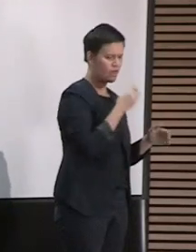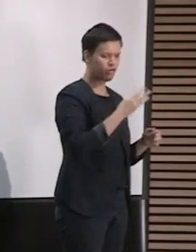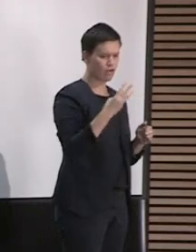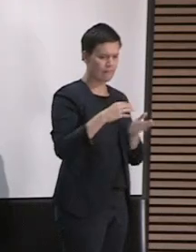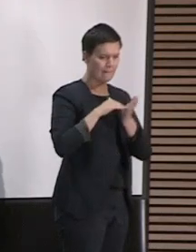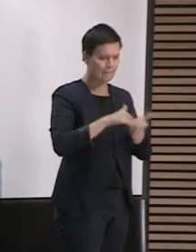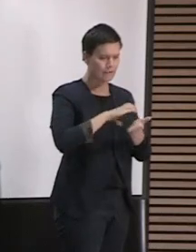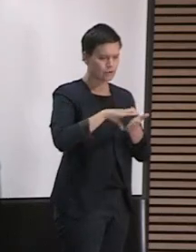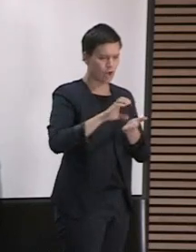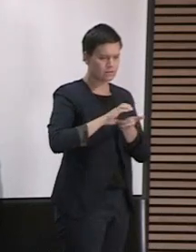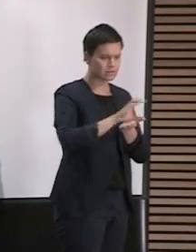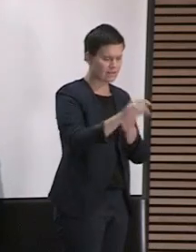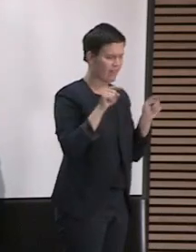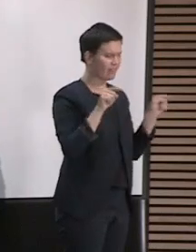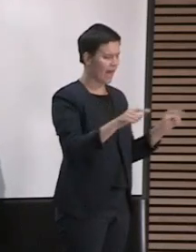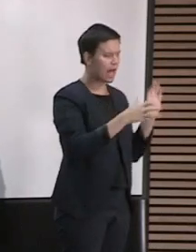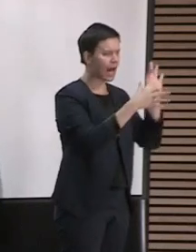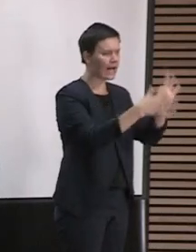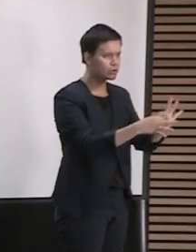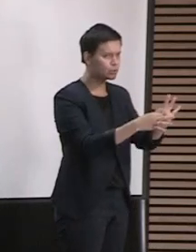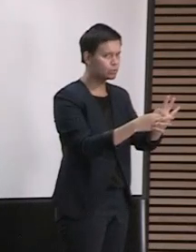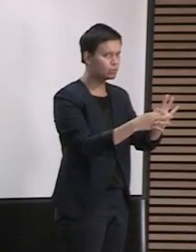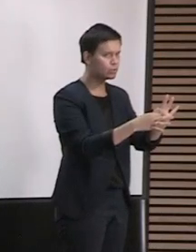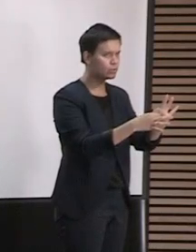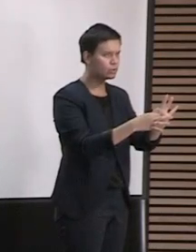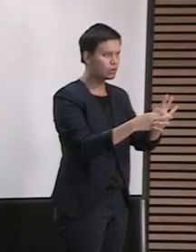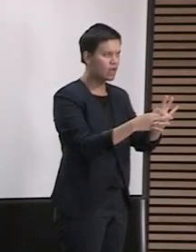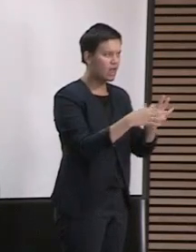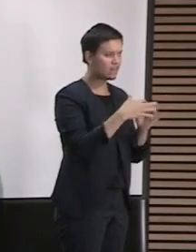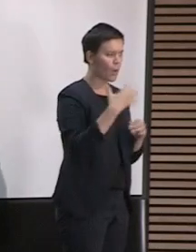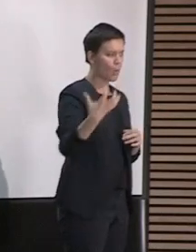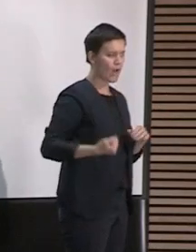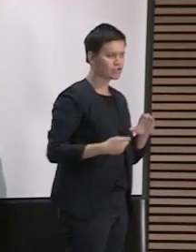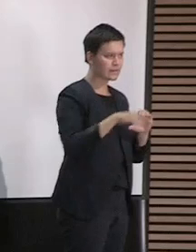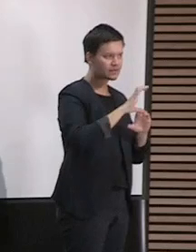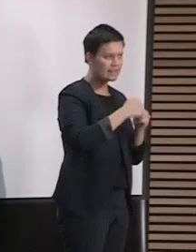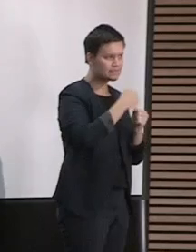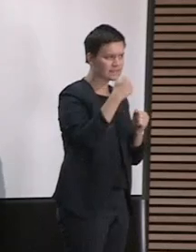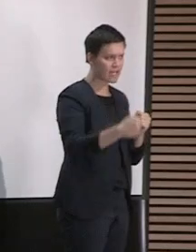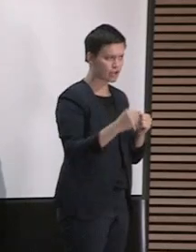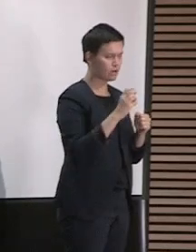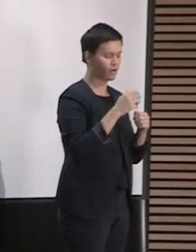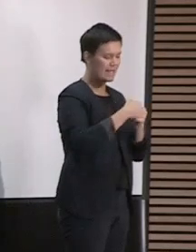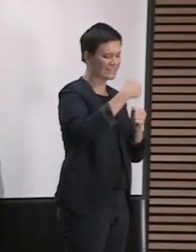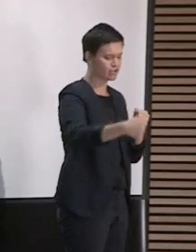hapori, me te haere mai, ahakoa o to ahuatanga.